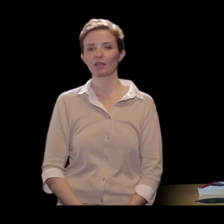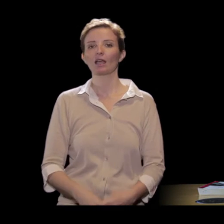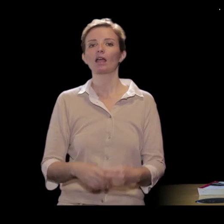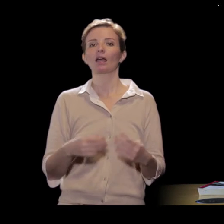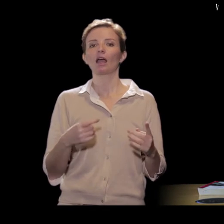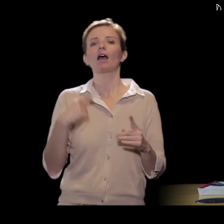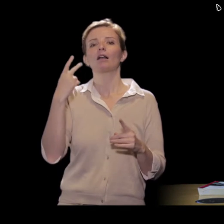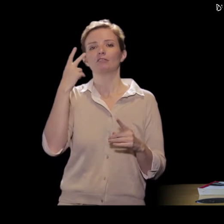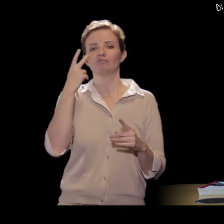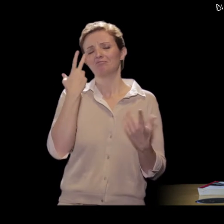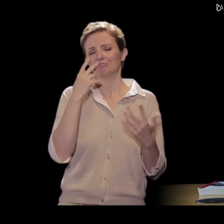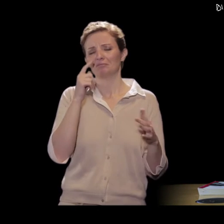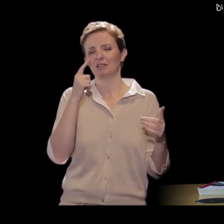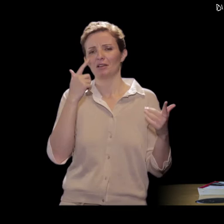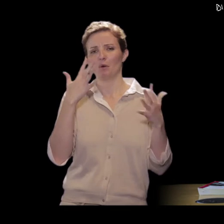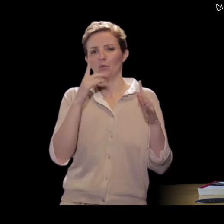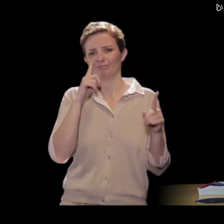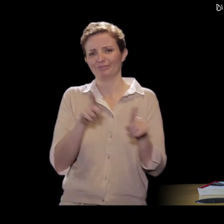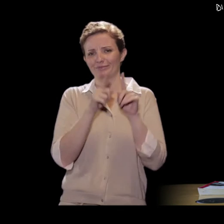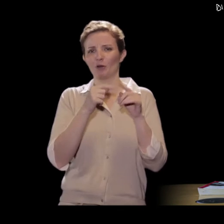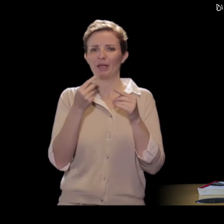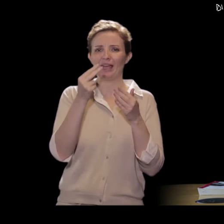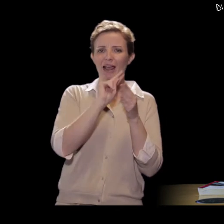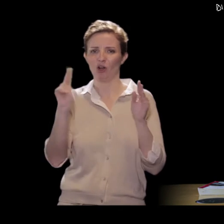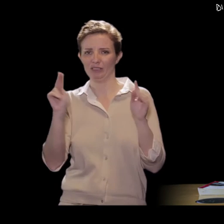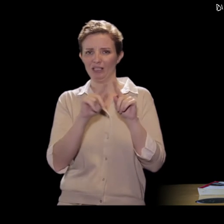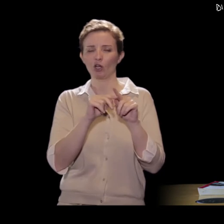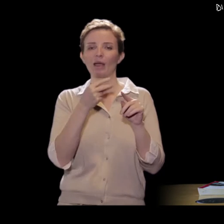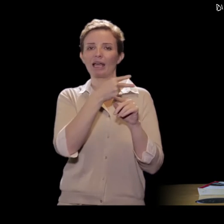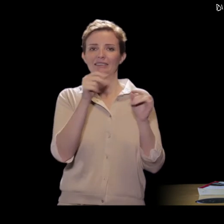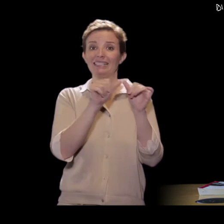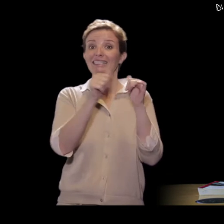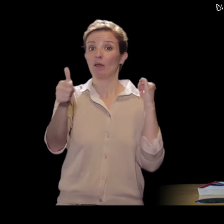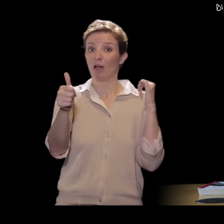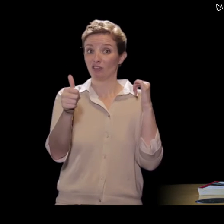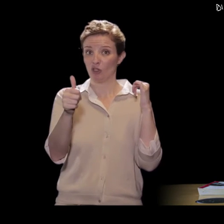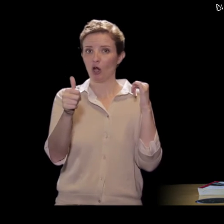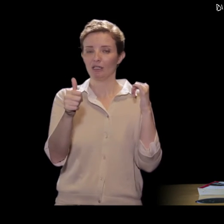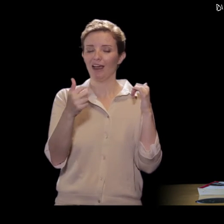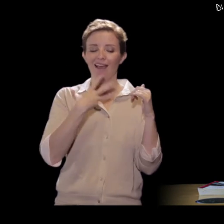Vediamo l'applicazione su una disequazione contenente il valore assoluto.